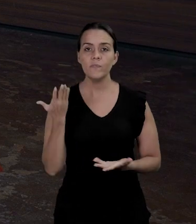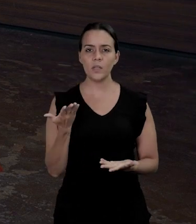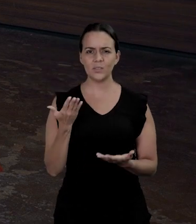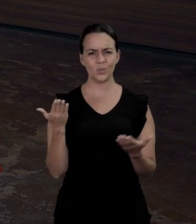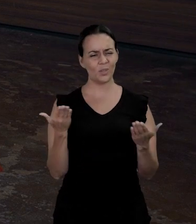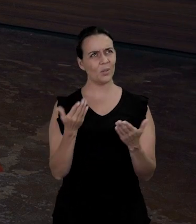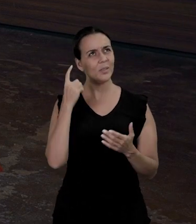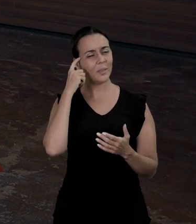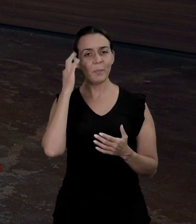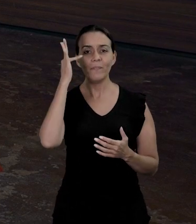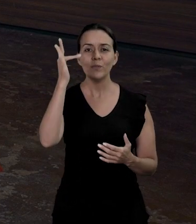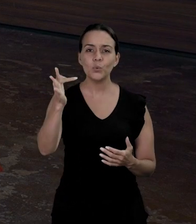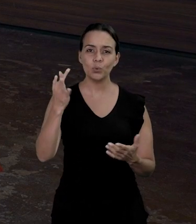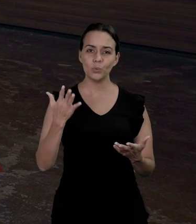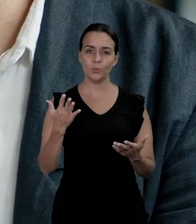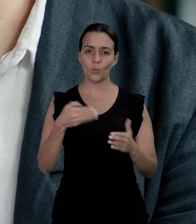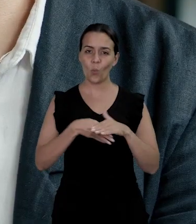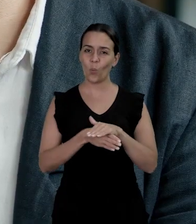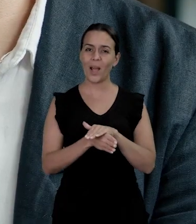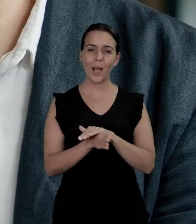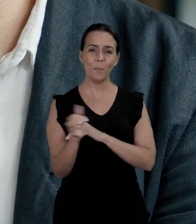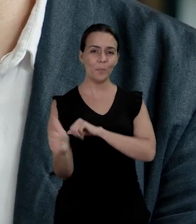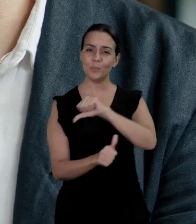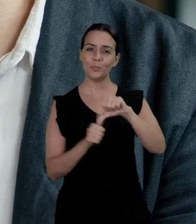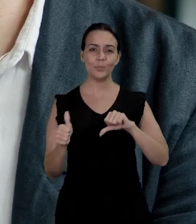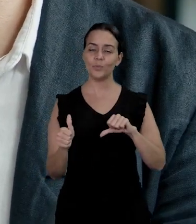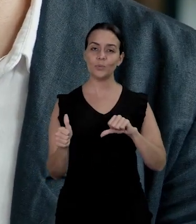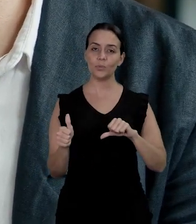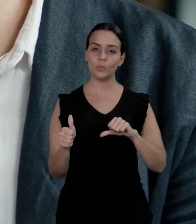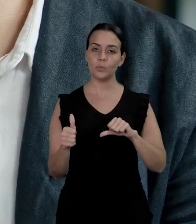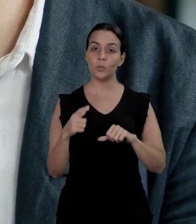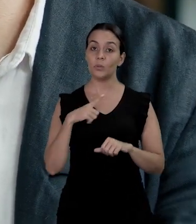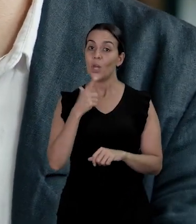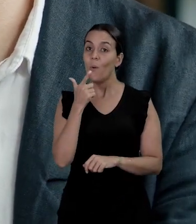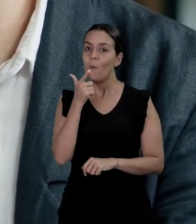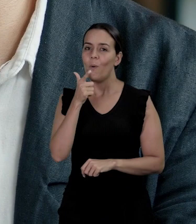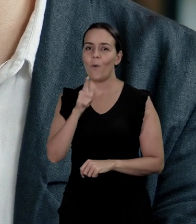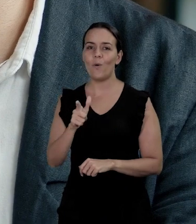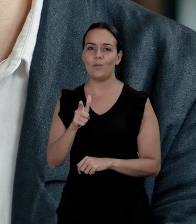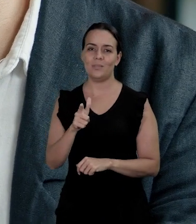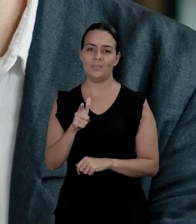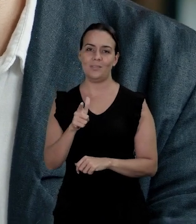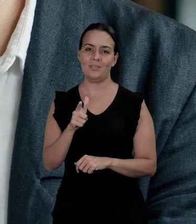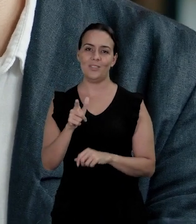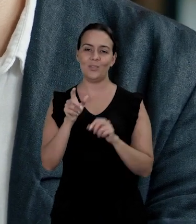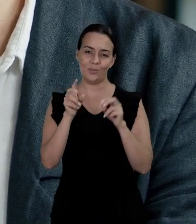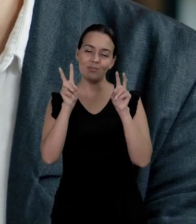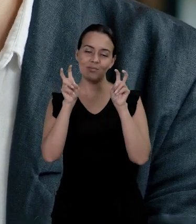se repensar no futuro e acho que tem uma outra questão, que talvez seja mais importante ainda do que o audiovisual, que é: